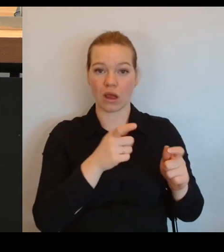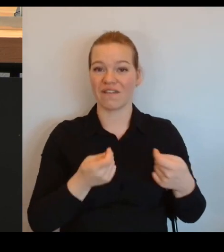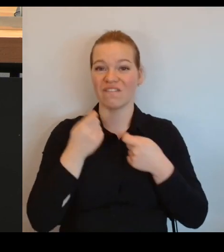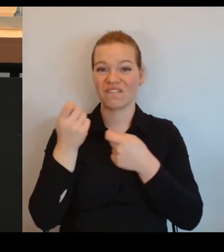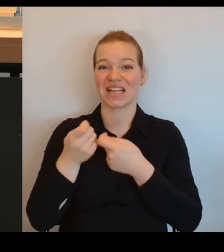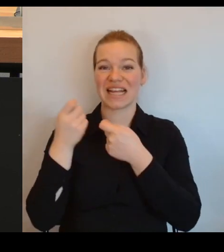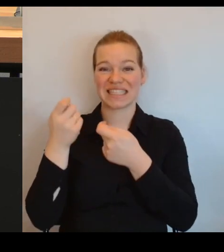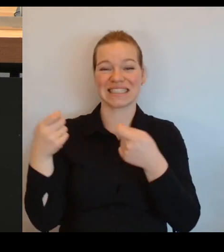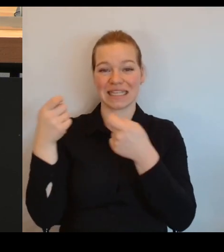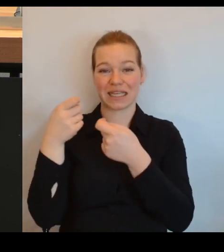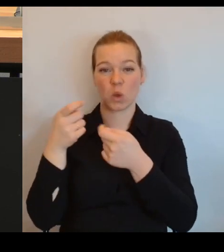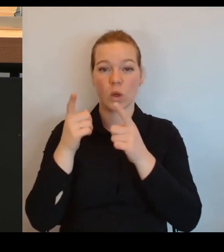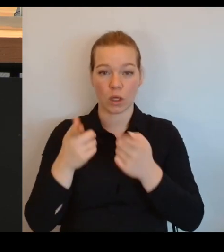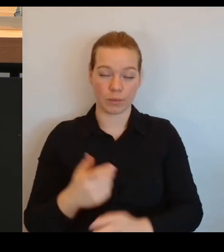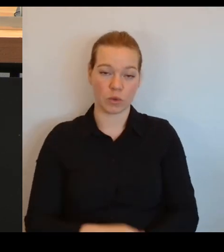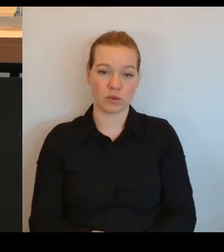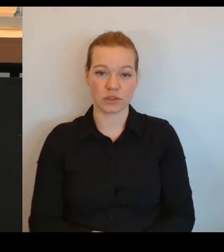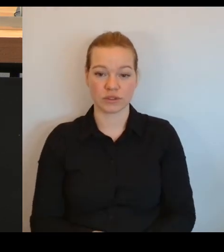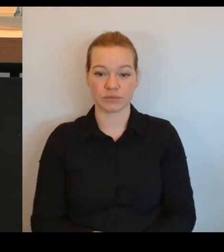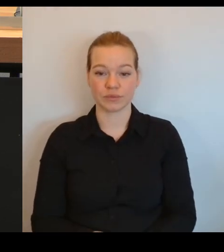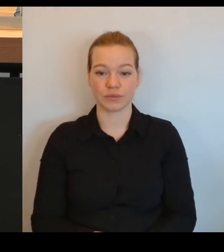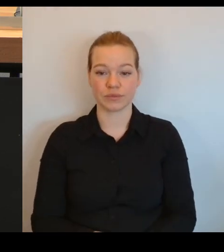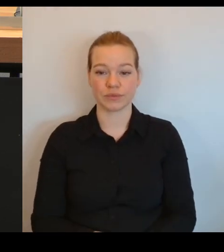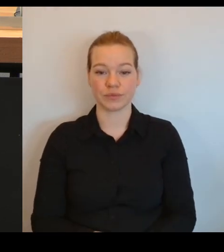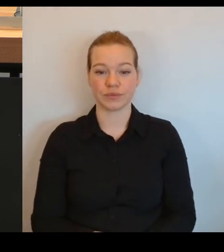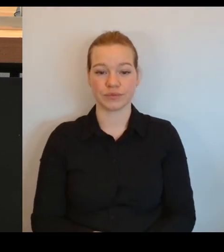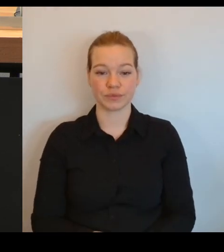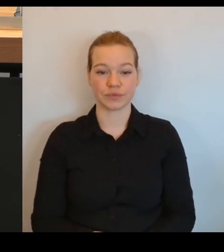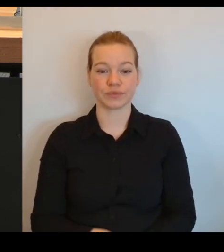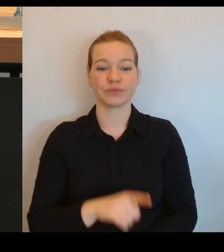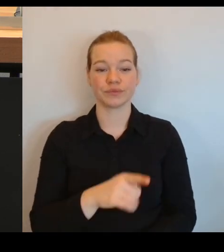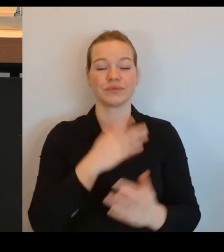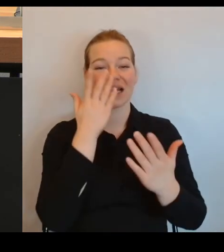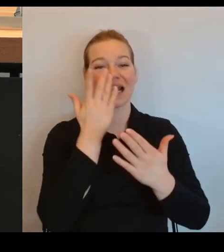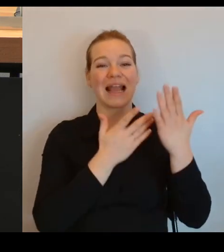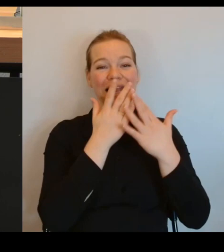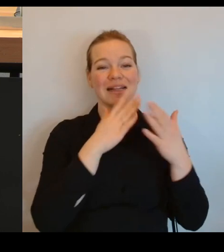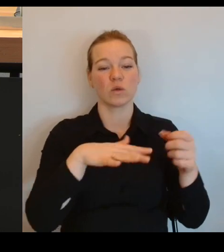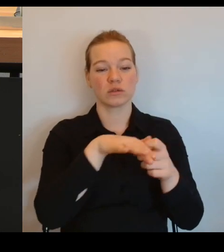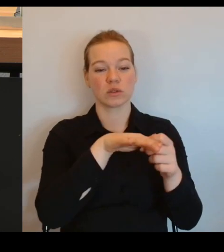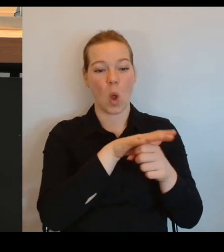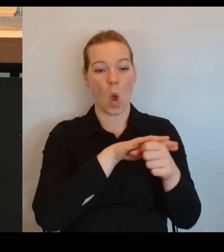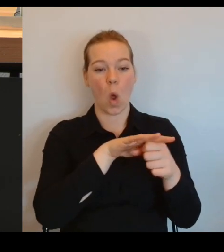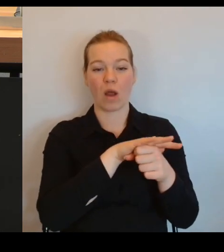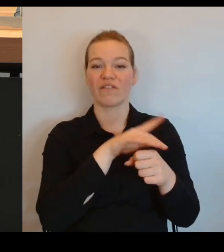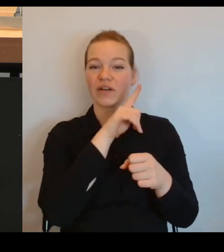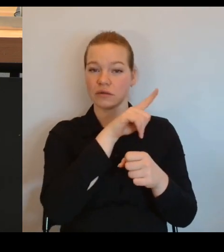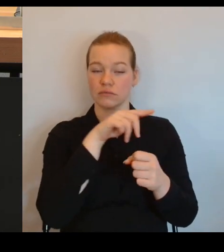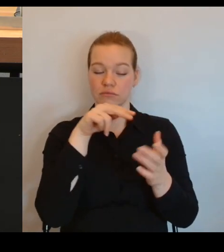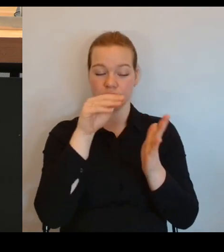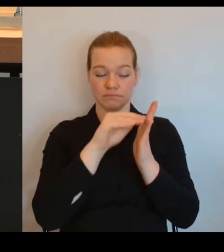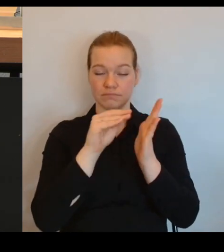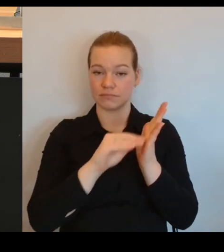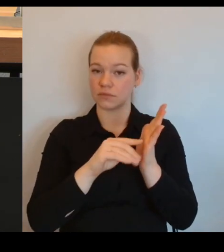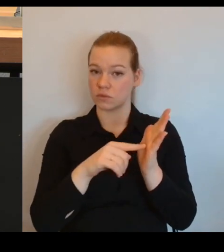keinem vorliegenden vorherigen Bericht gelesen habe. Unzureichende Wirtschaftlichkeit und Sparsamkeit Defizite bei statt